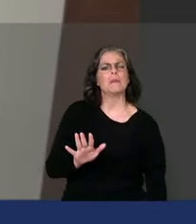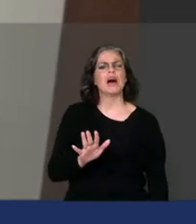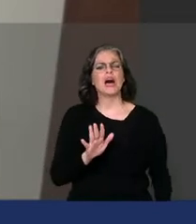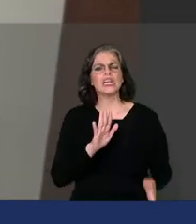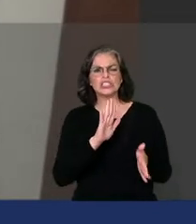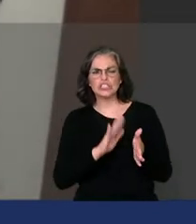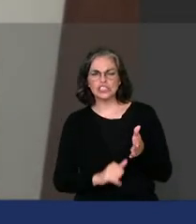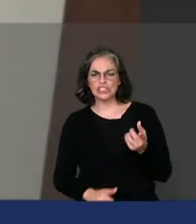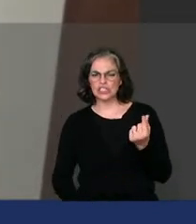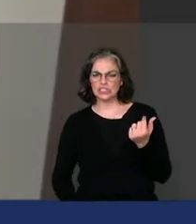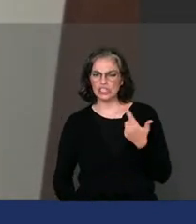SETOR, QUE NÃO VAI FALTAR DINHEIRO PARA A SAÚDE OU PARA